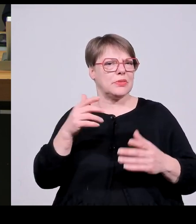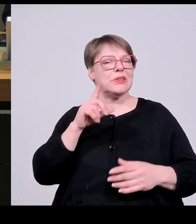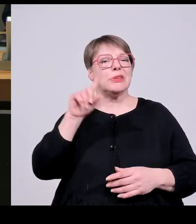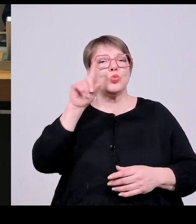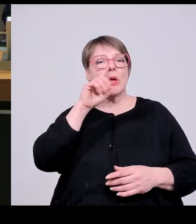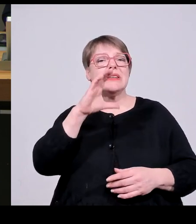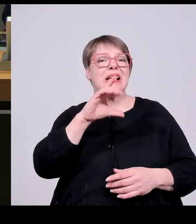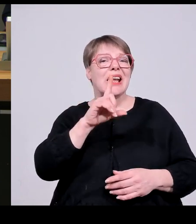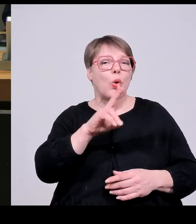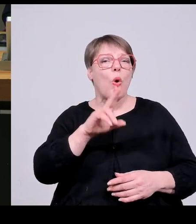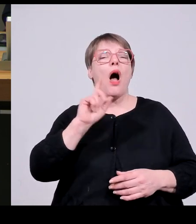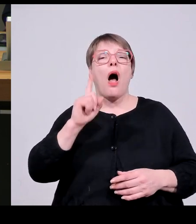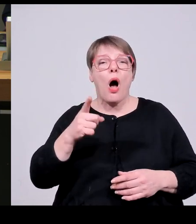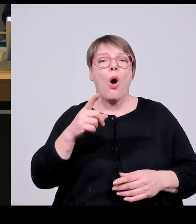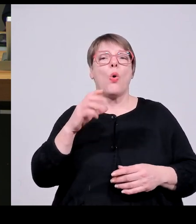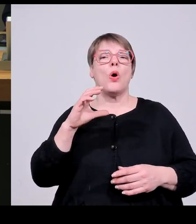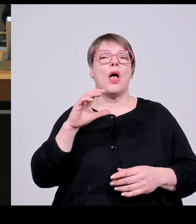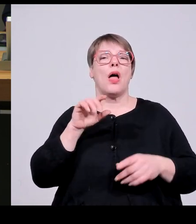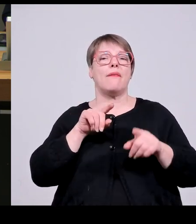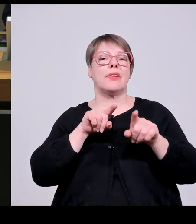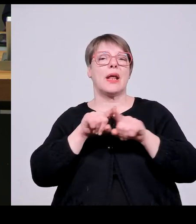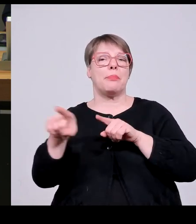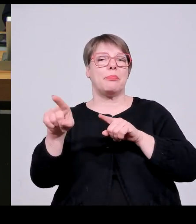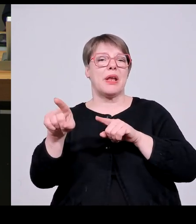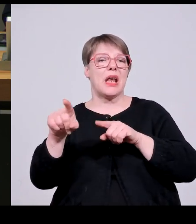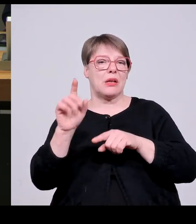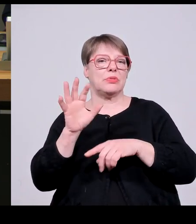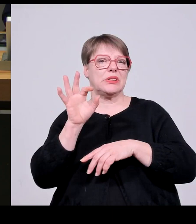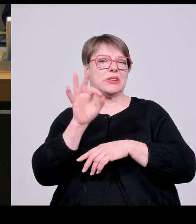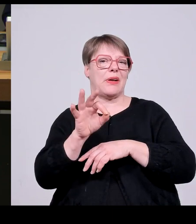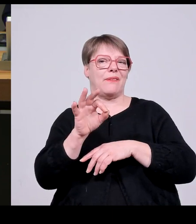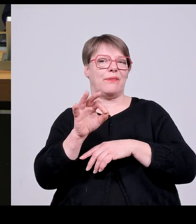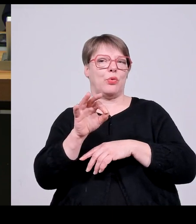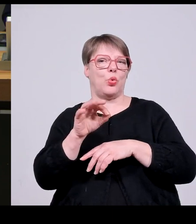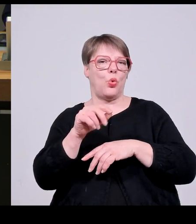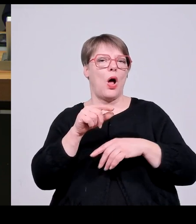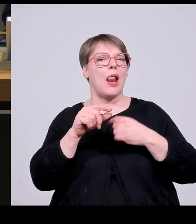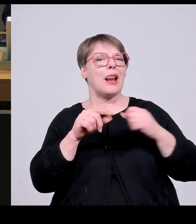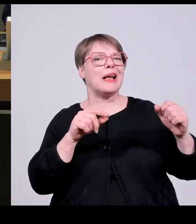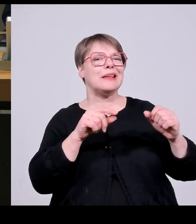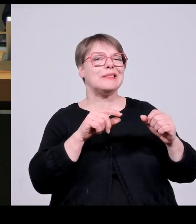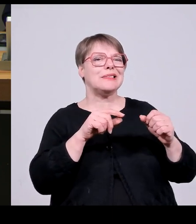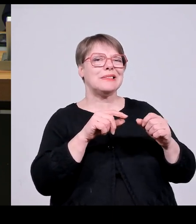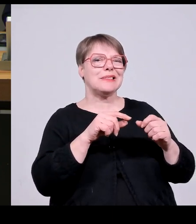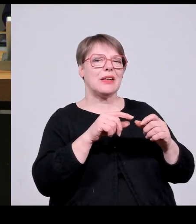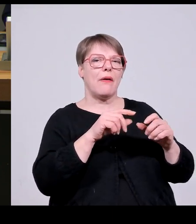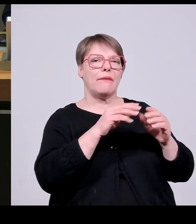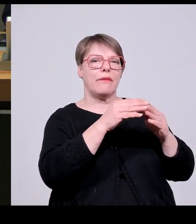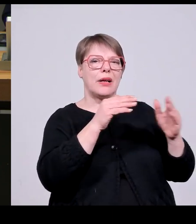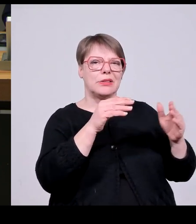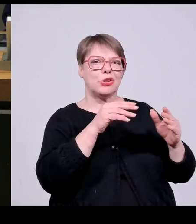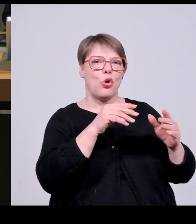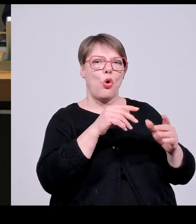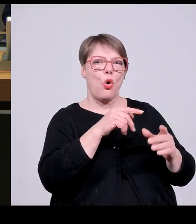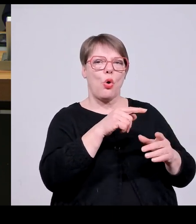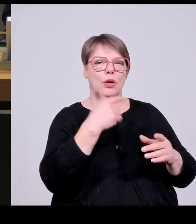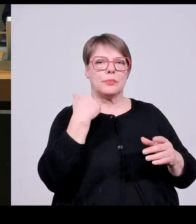Umso länger wir darüber diskutieren wird es nur teurer. Kommt gar nicht auf den Weg, also lasst uns anfangen. Wir brauchen Bibliothek, Bibliothek am Blücherplatz.